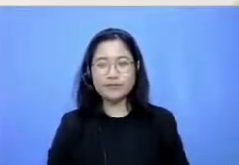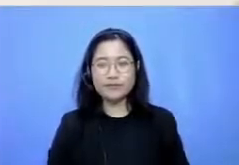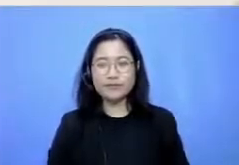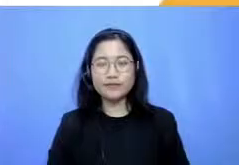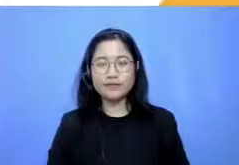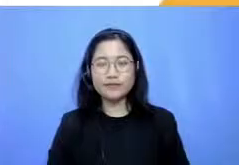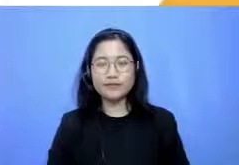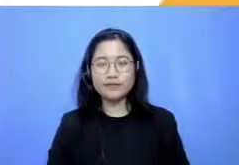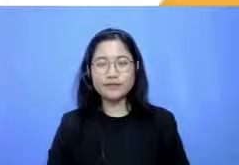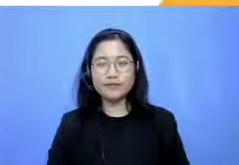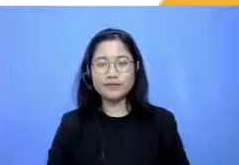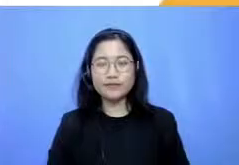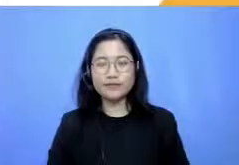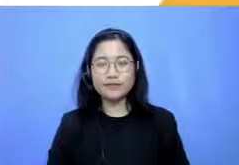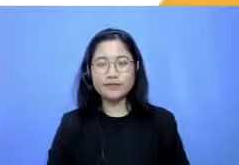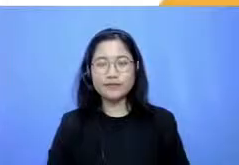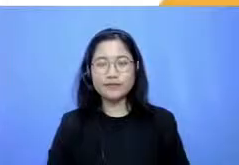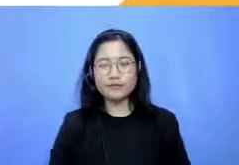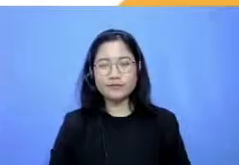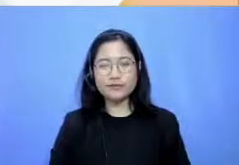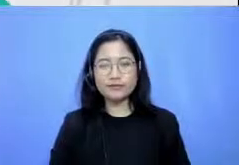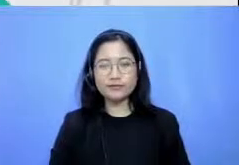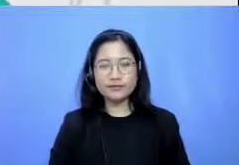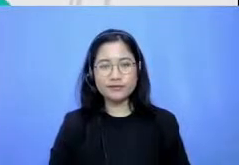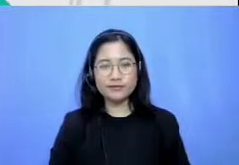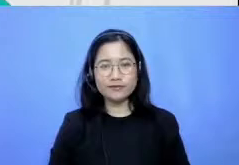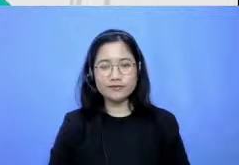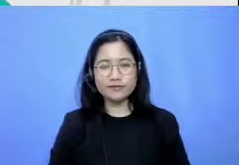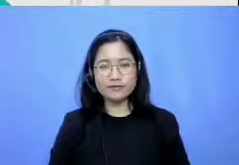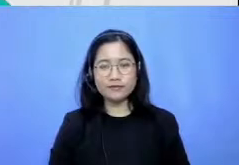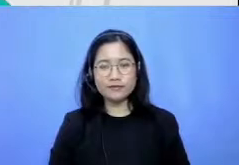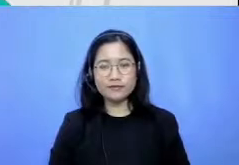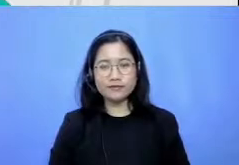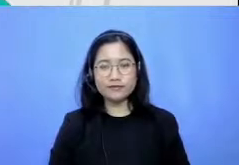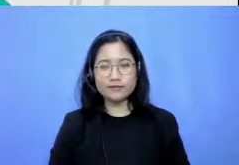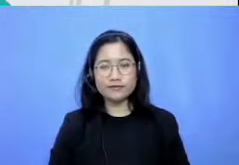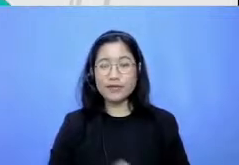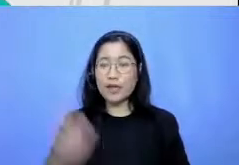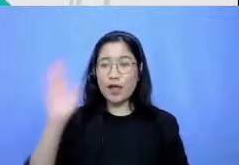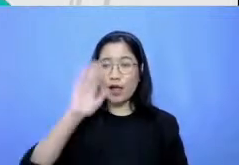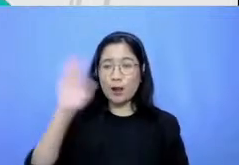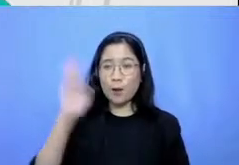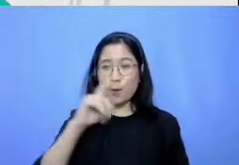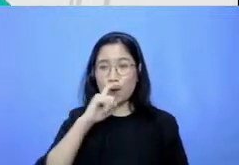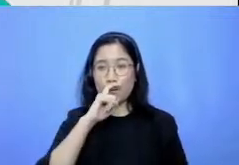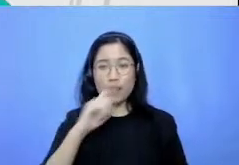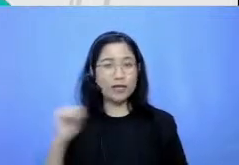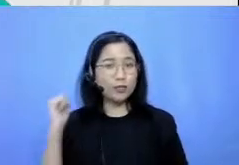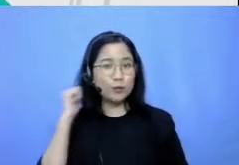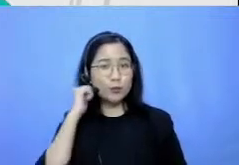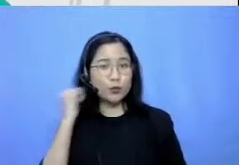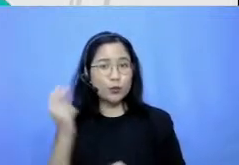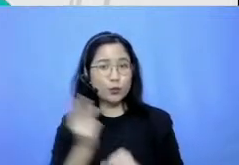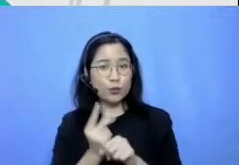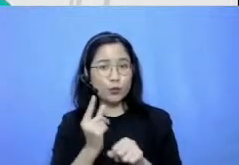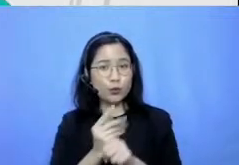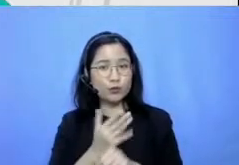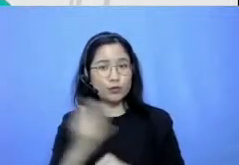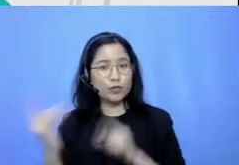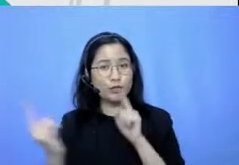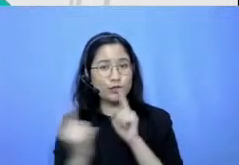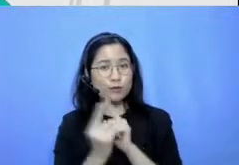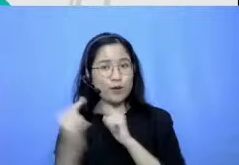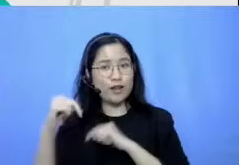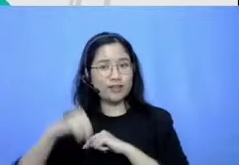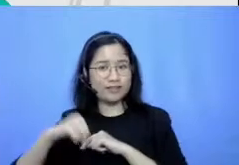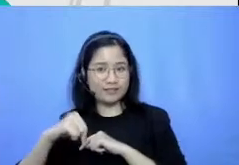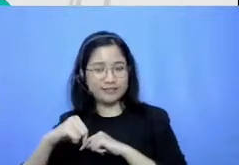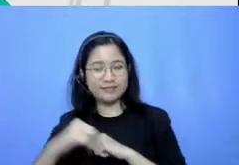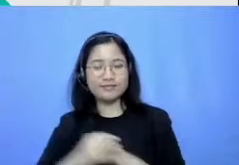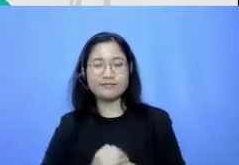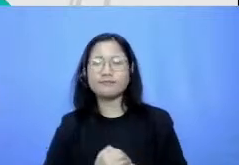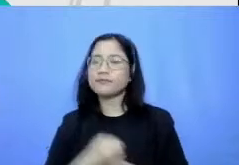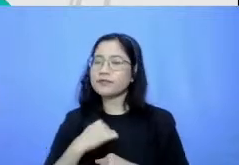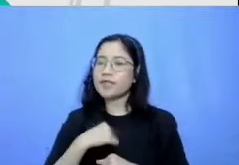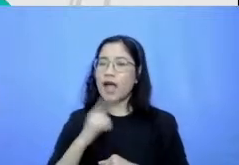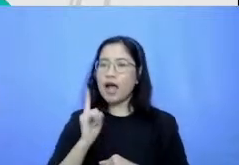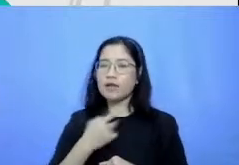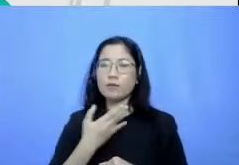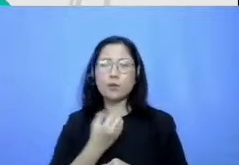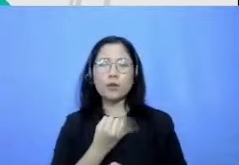porno halogen ibu amplimesh kita ketemu lagi bapak ibu saya dapat beberapa pertanyaan pertama